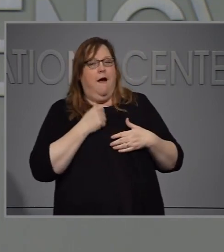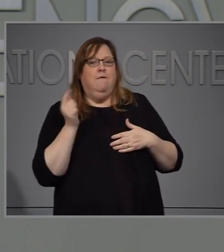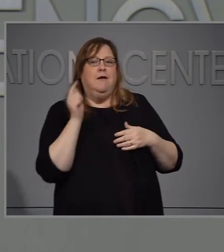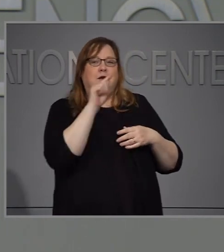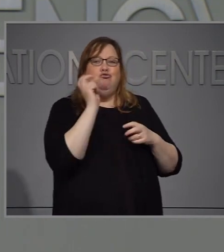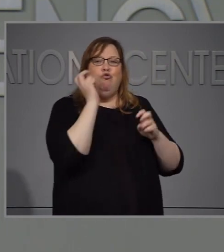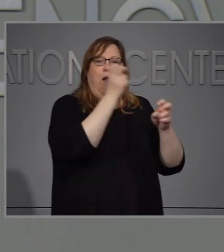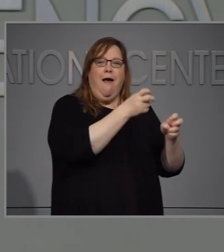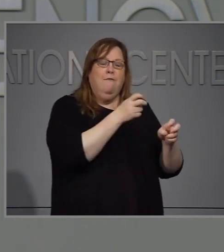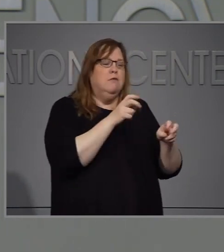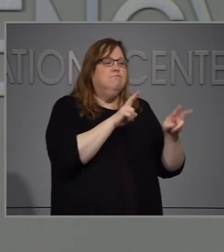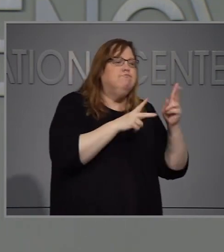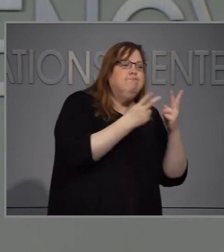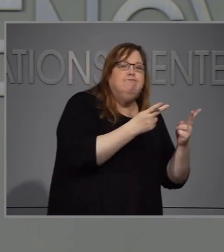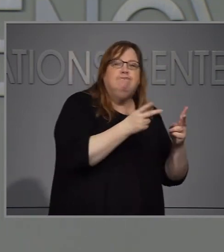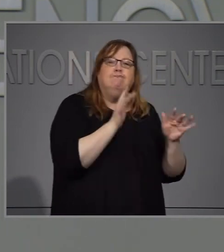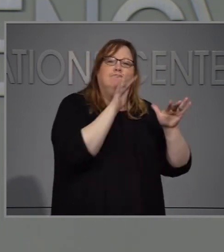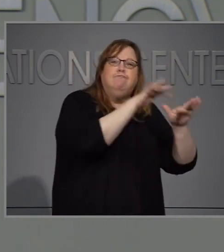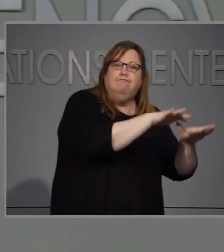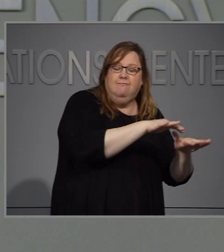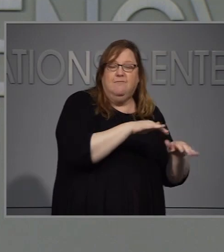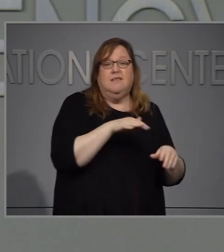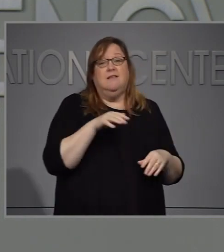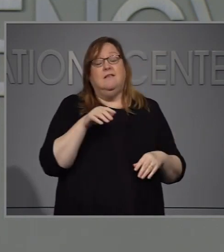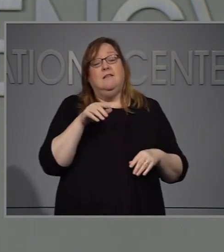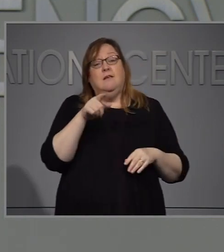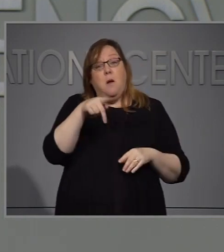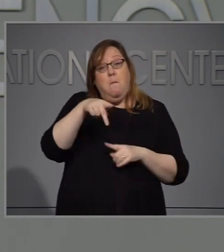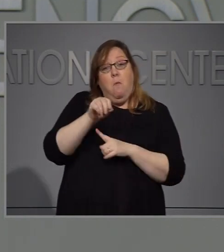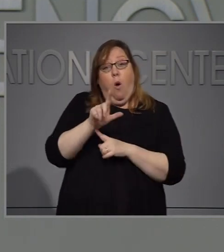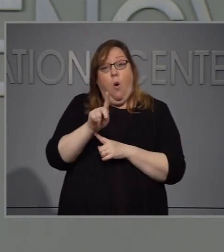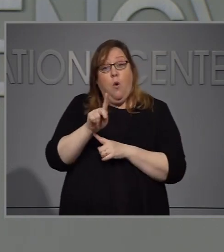personas visitando de otros estados por esa él no me sorprende escuchar que el